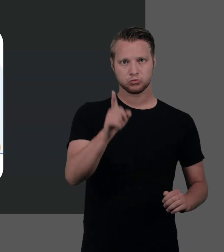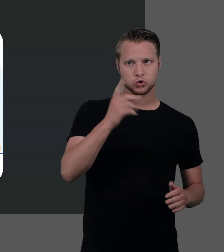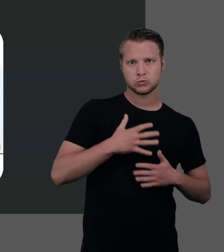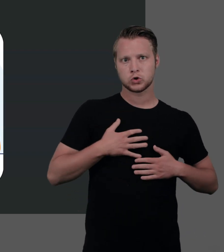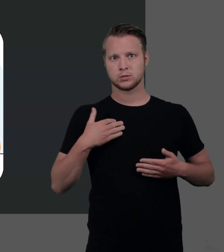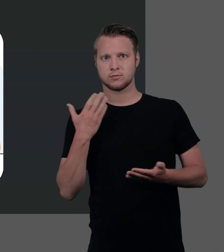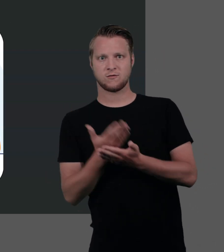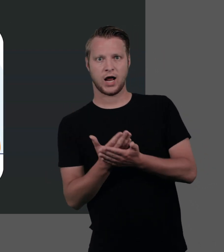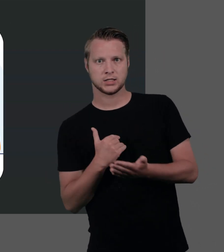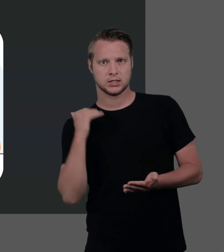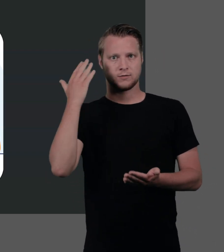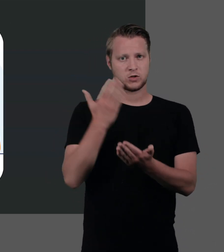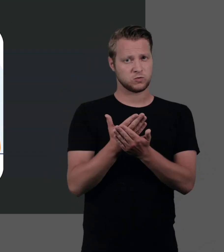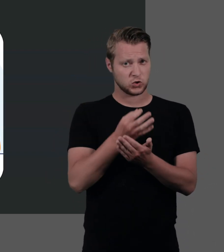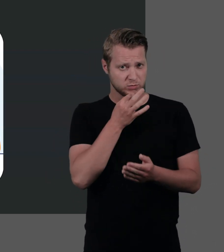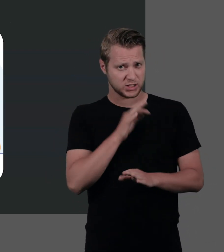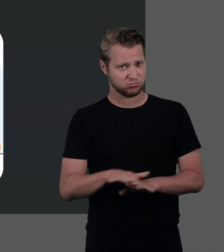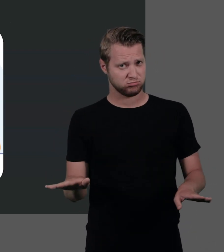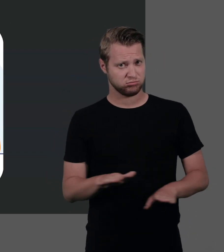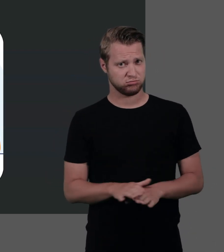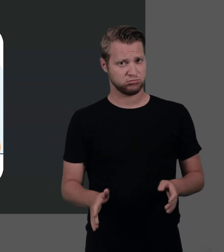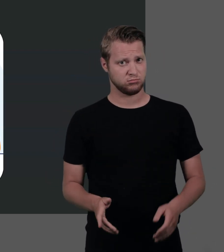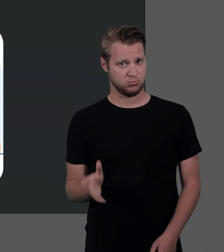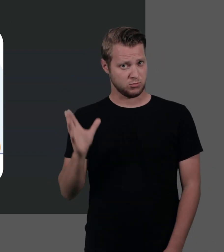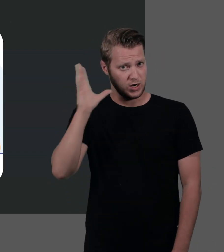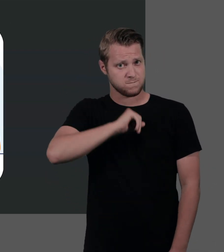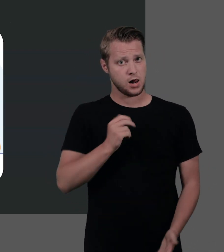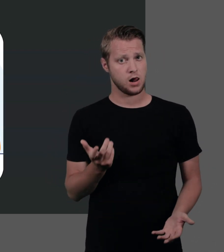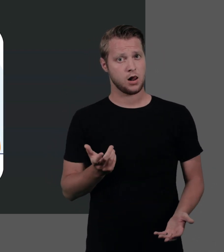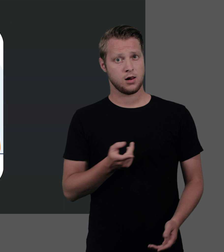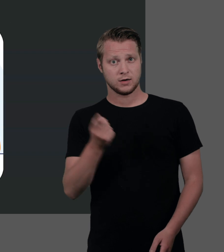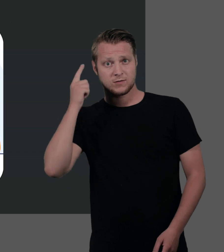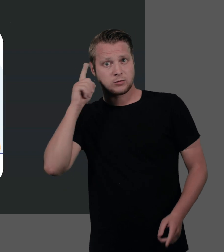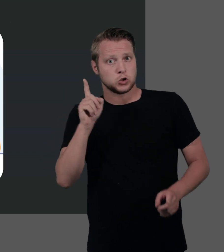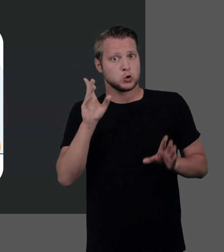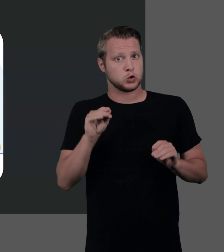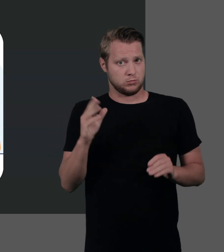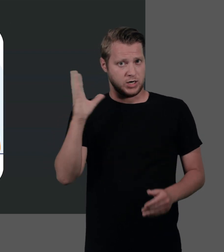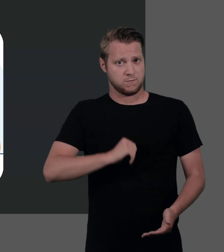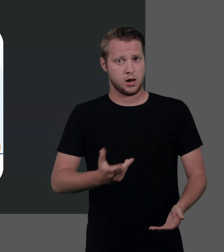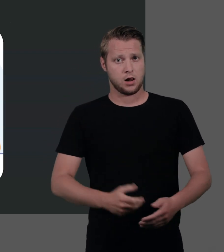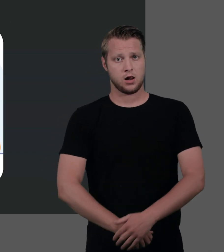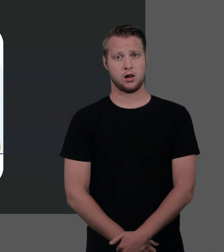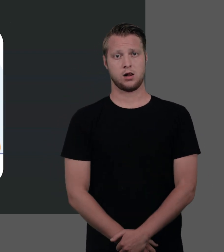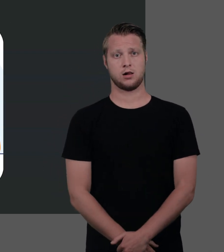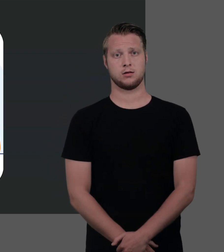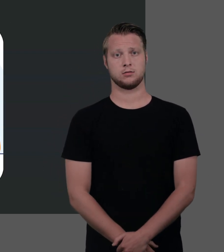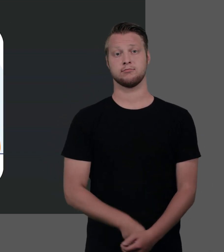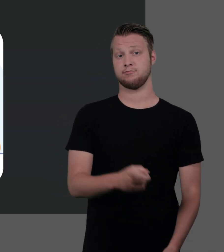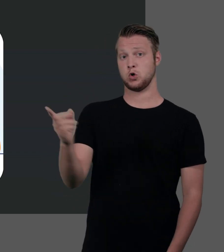Je hoeft niet te doen alsof je iets moet bewijzen. Het is begrijpelijk als je niet weet wat je moet doen.